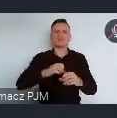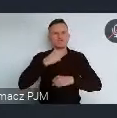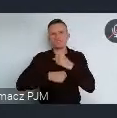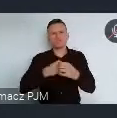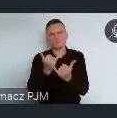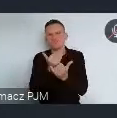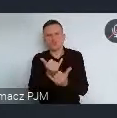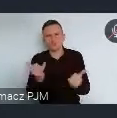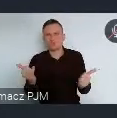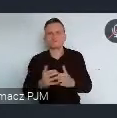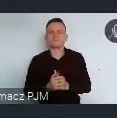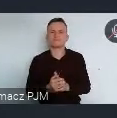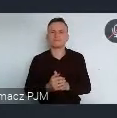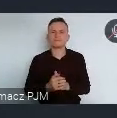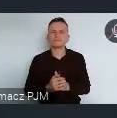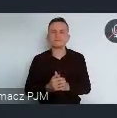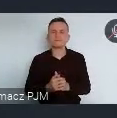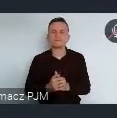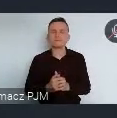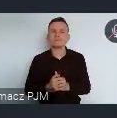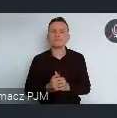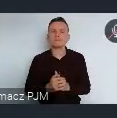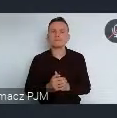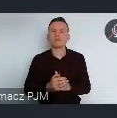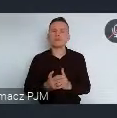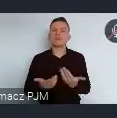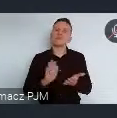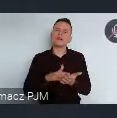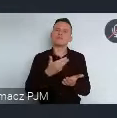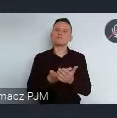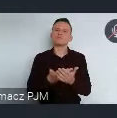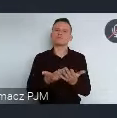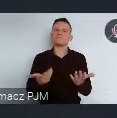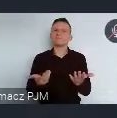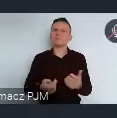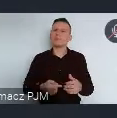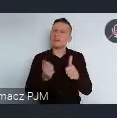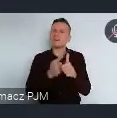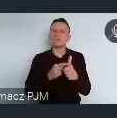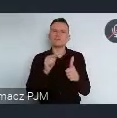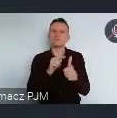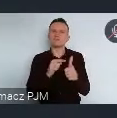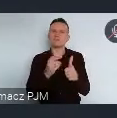Natomiast jednym z takich bardzo ważnych dla nas działań